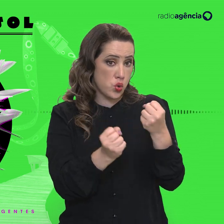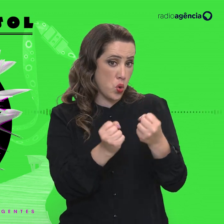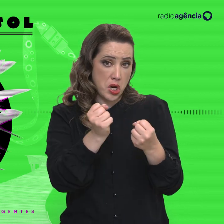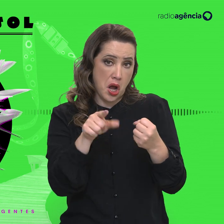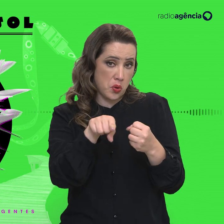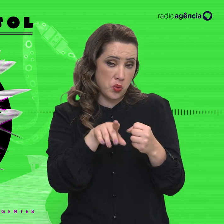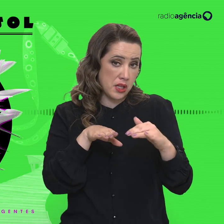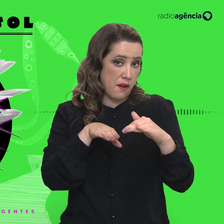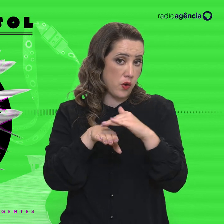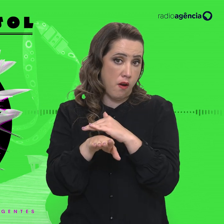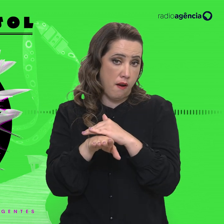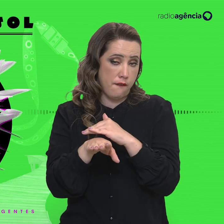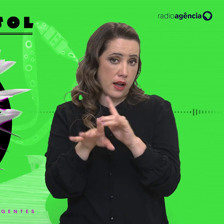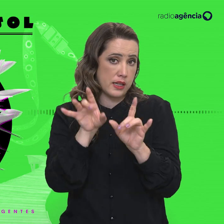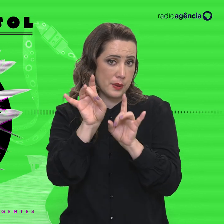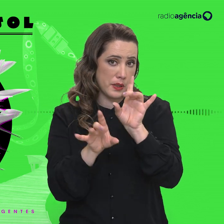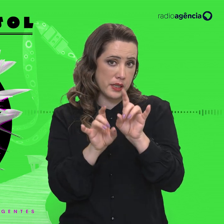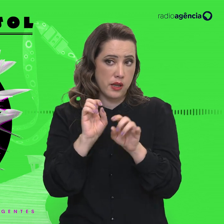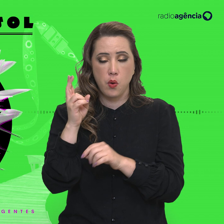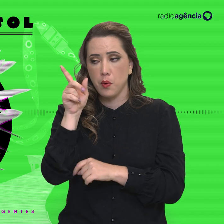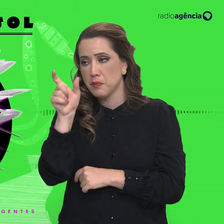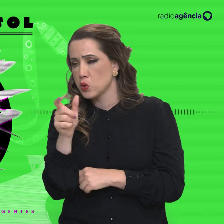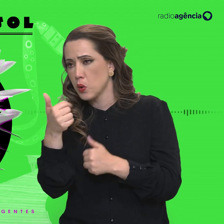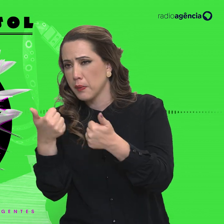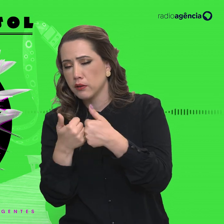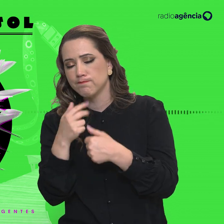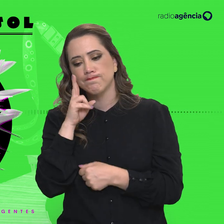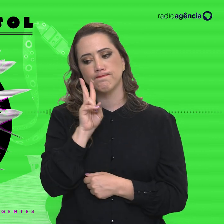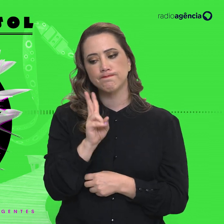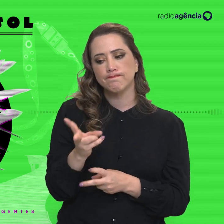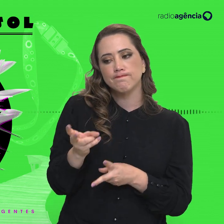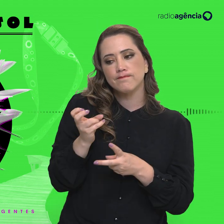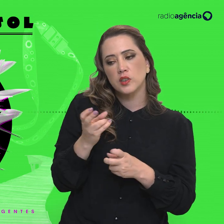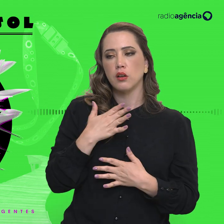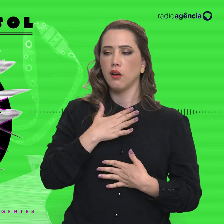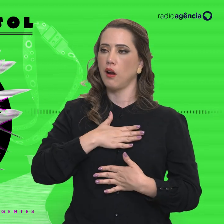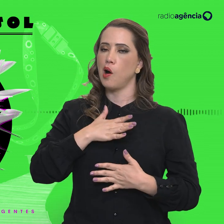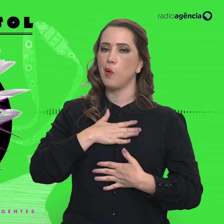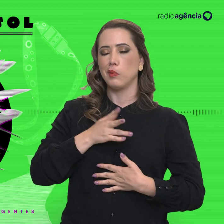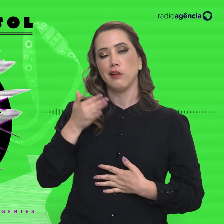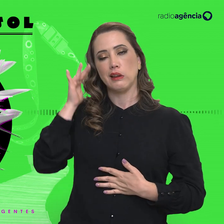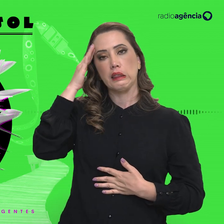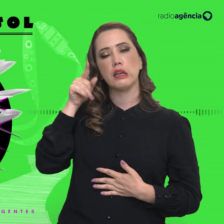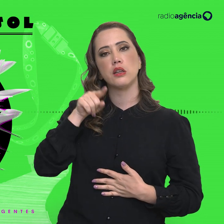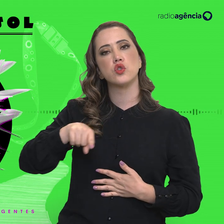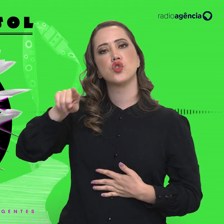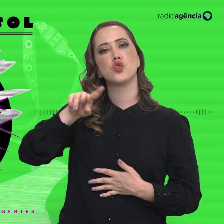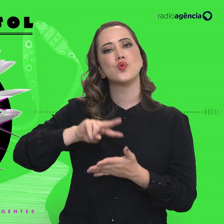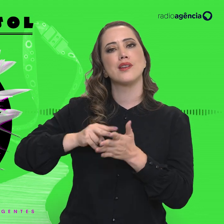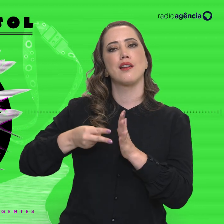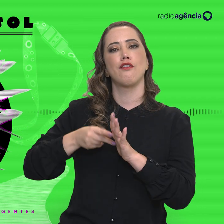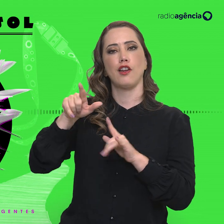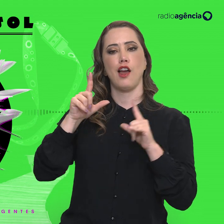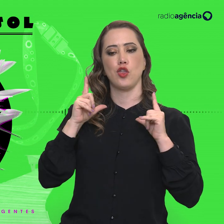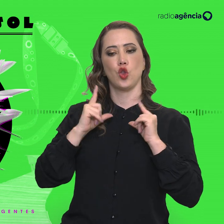ninguém perto. Mesmo sendo bastante curioso, eu fiquei com uma sensação de tranquilidade ao entender o que aquele colar representava ali.